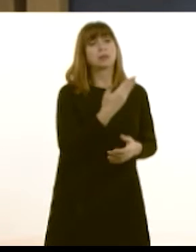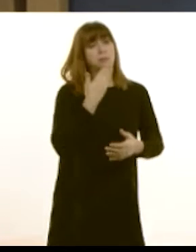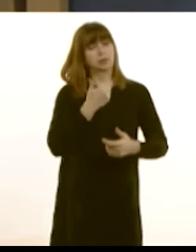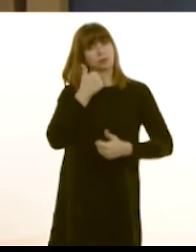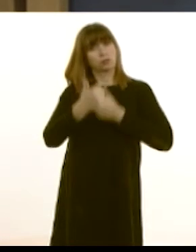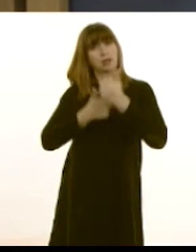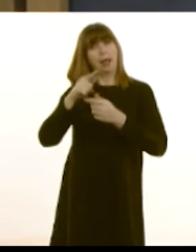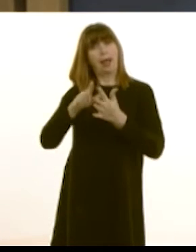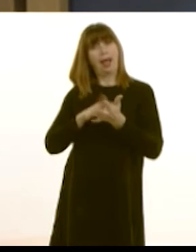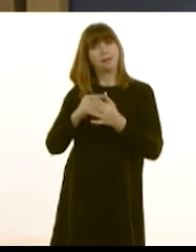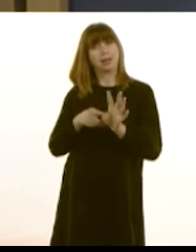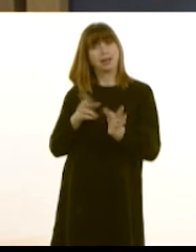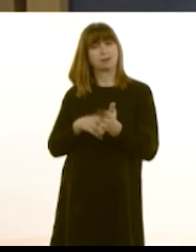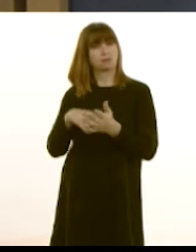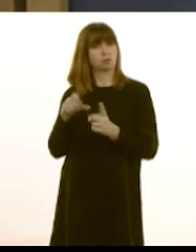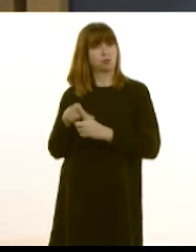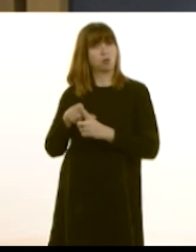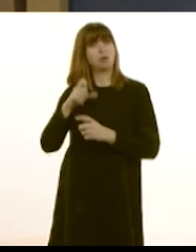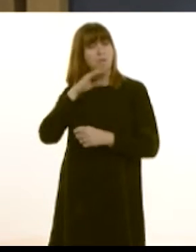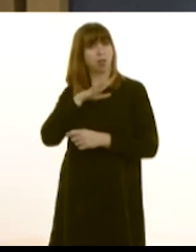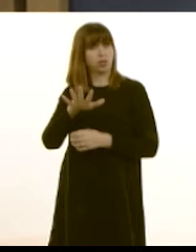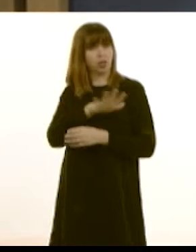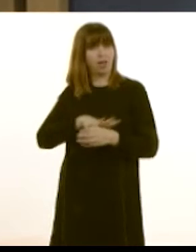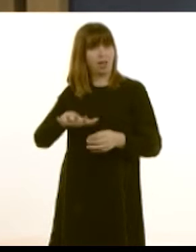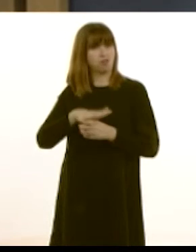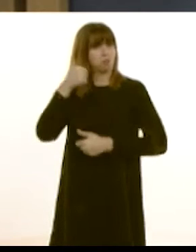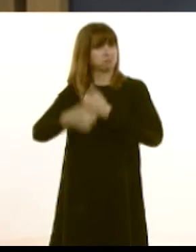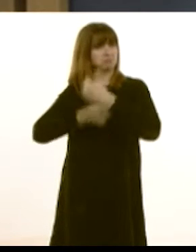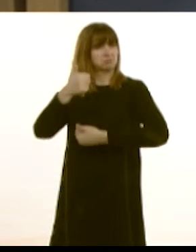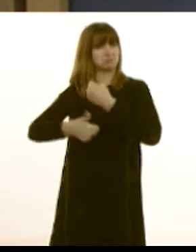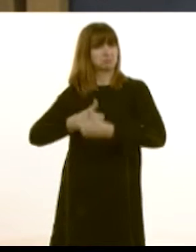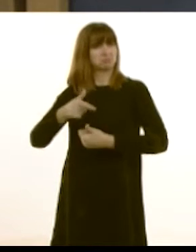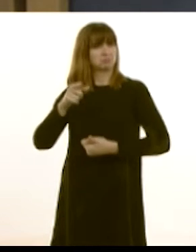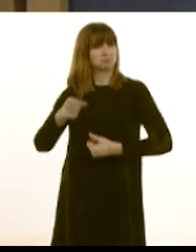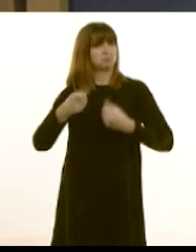A wnewch chi longyfarch Emlyn Dole yn sir Gaerfyrddin am gynnal trafodaeth gyda chlybiau